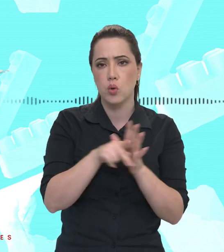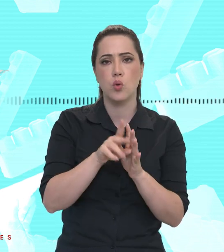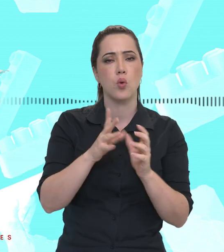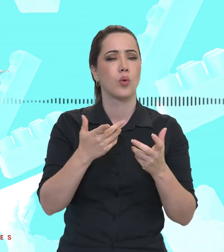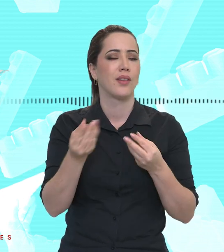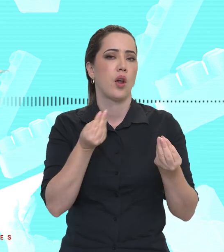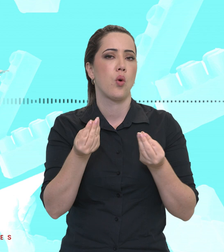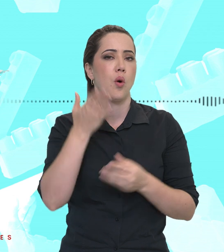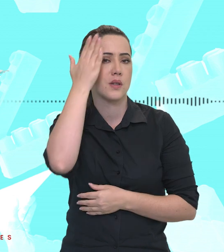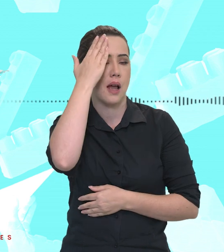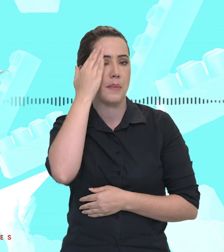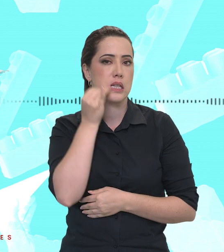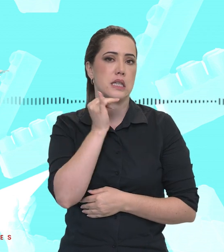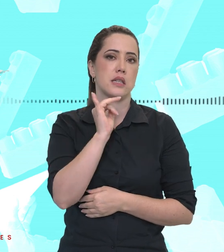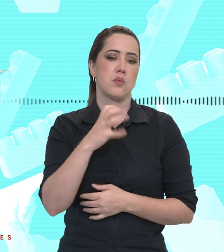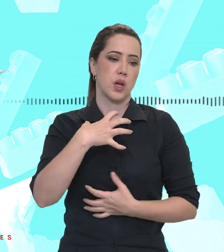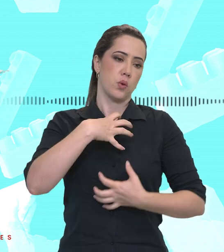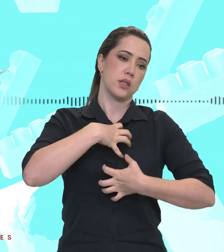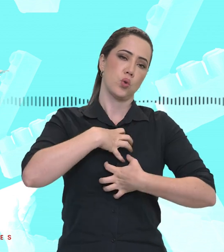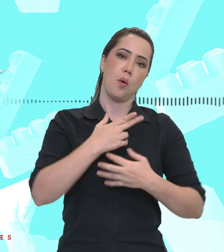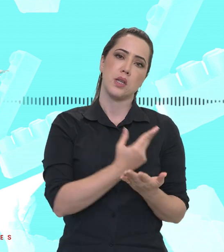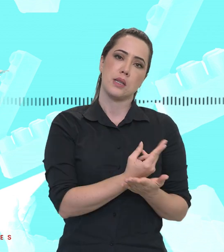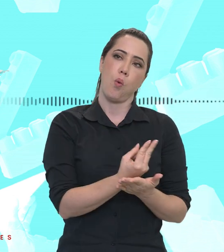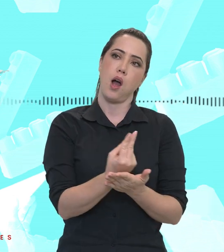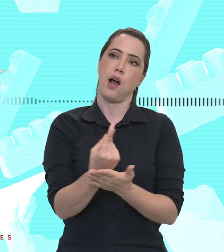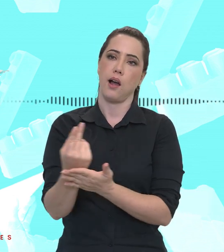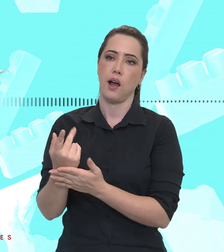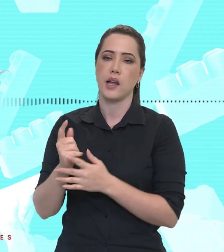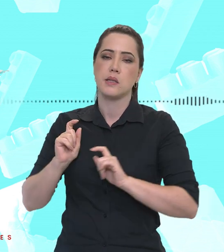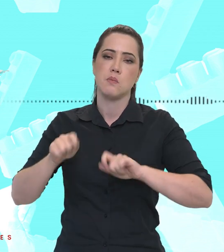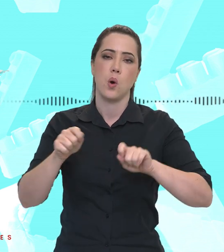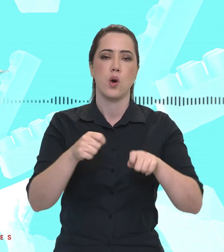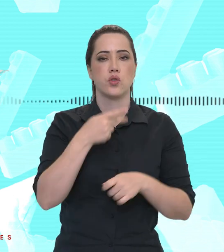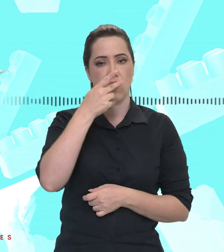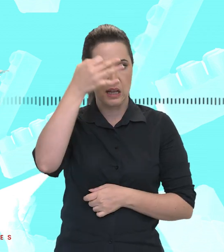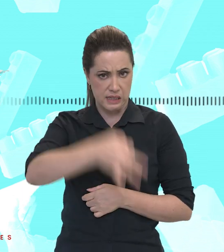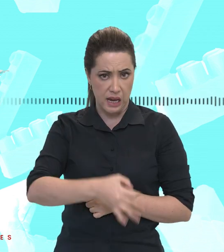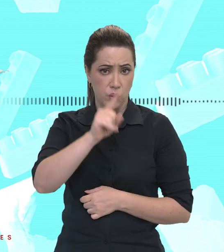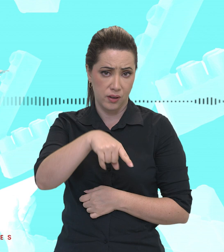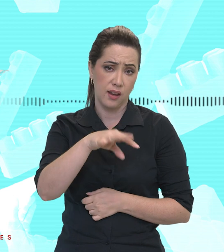é um bingo que aparece quando você completa a cartela da desatenção, inquietude e impulsividade.